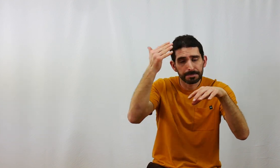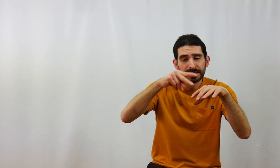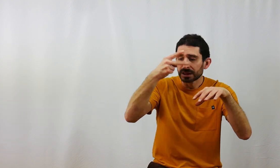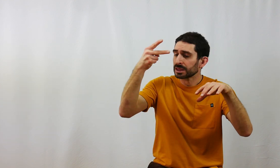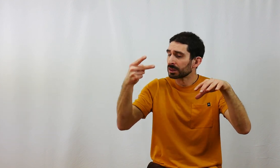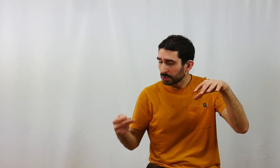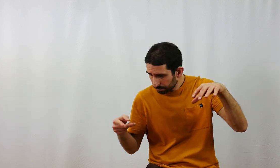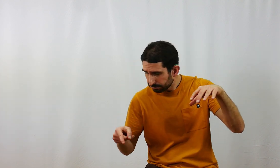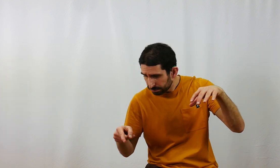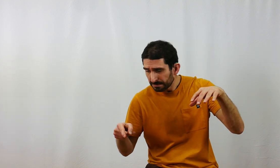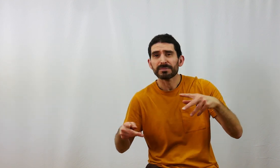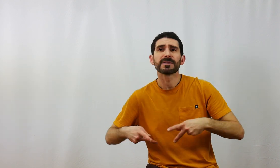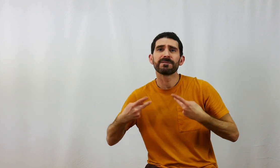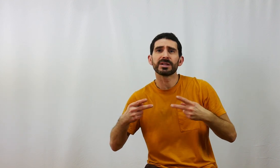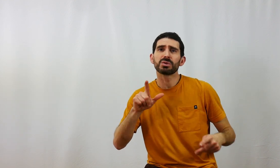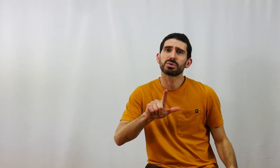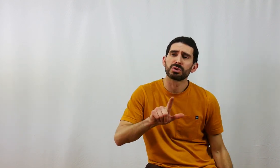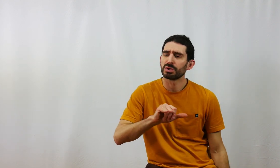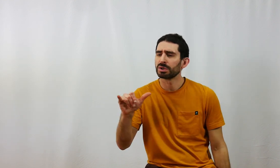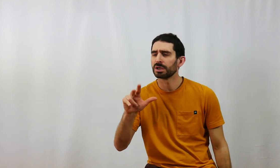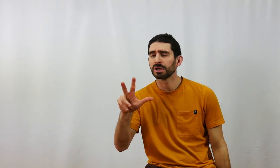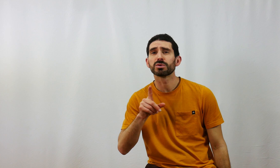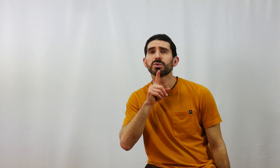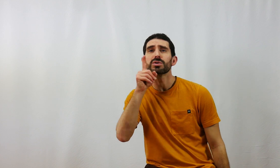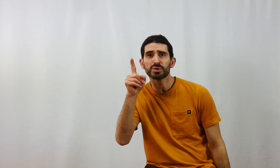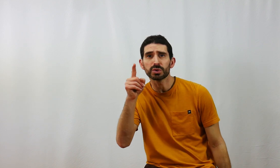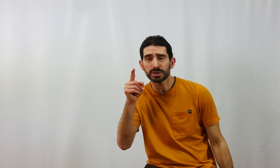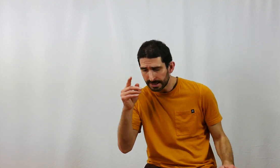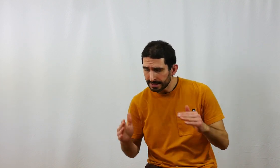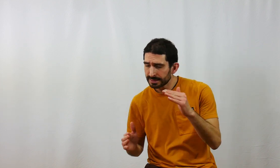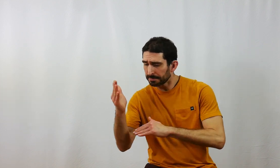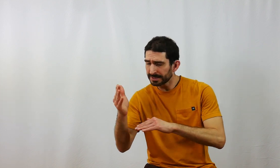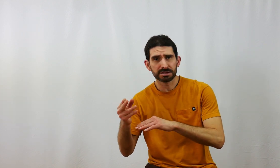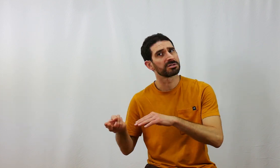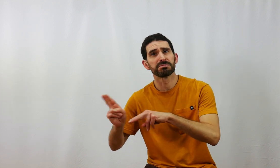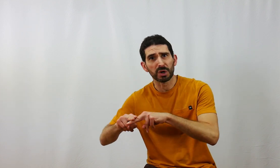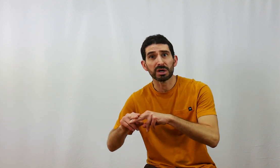S'il tombe de la tête, il survit deux à trois jours. Au-delà, il meurt